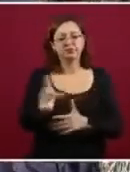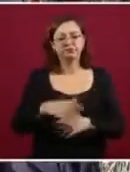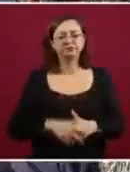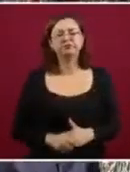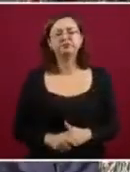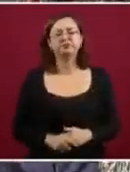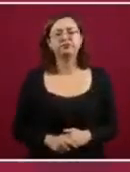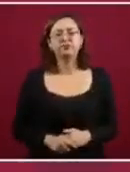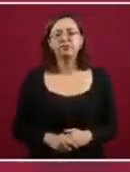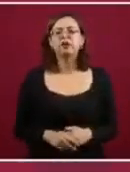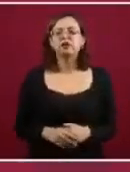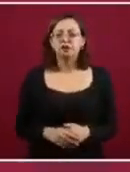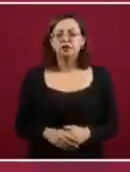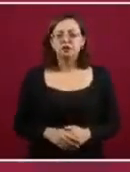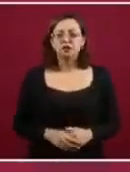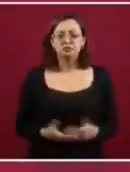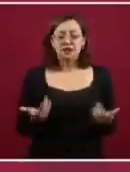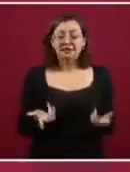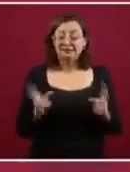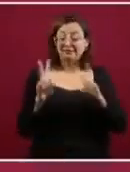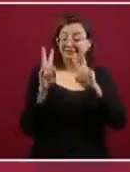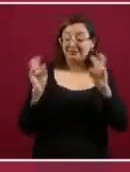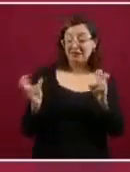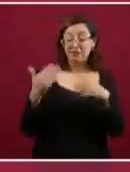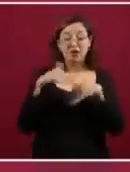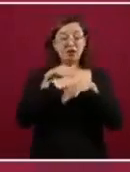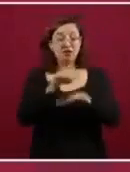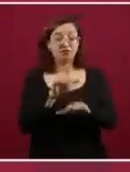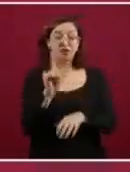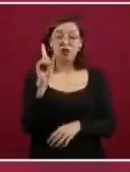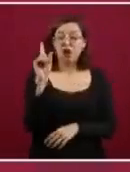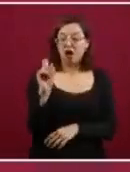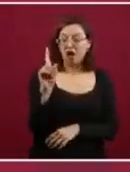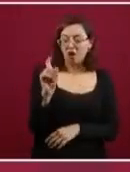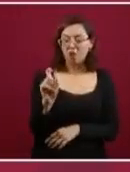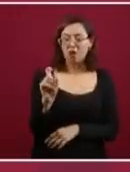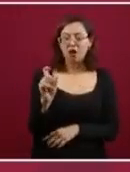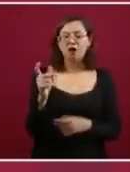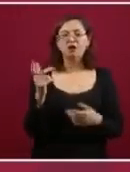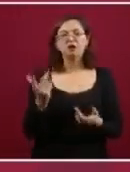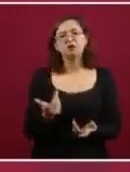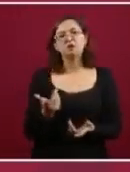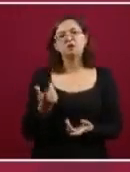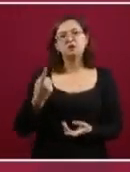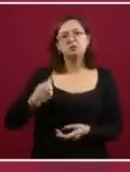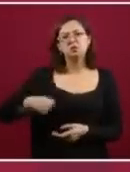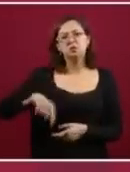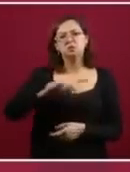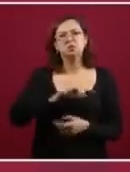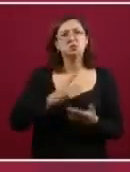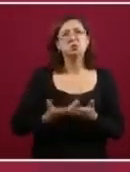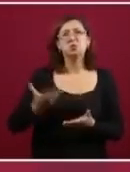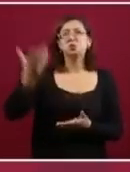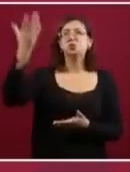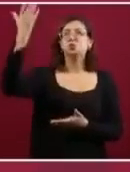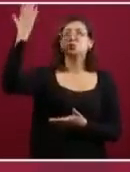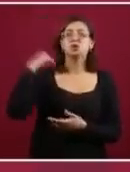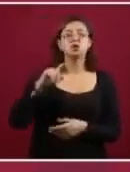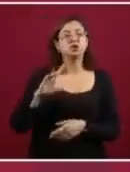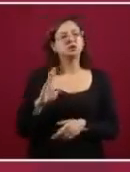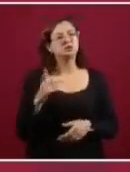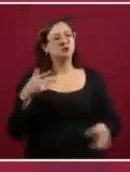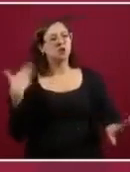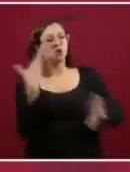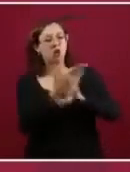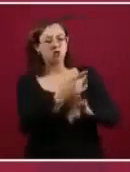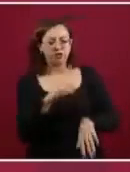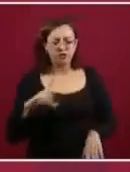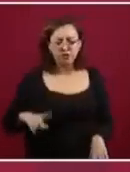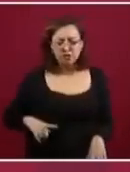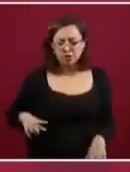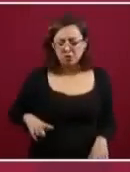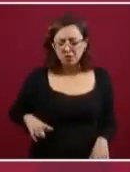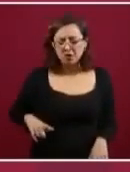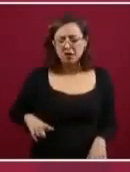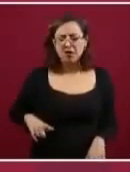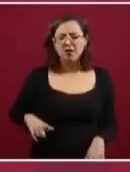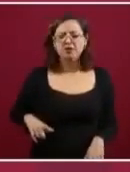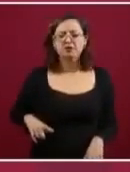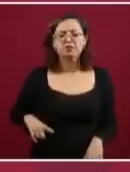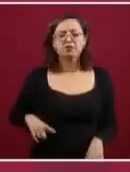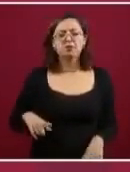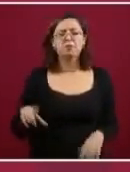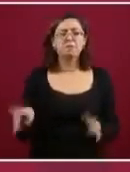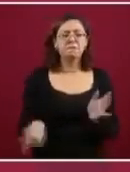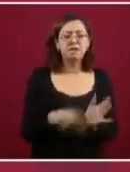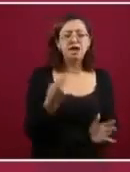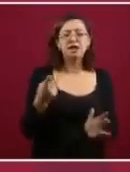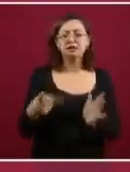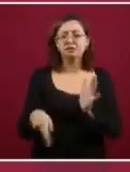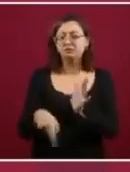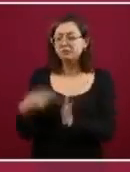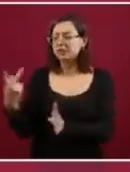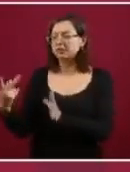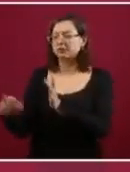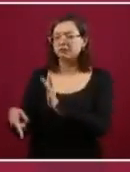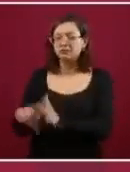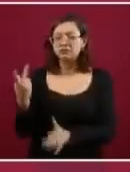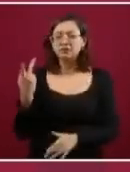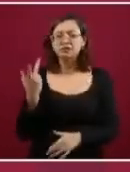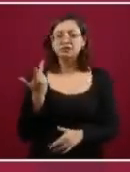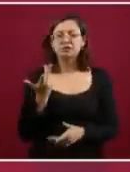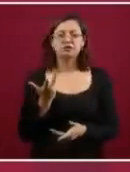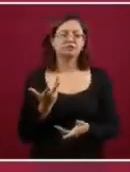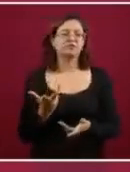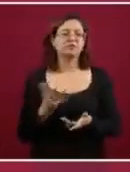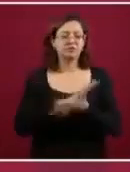Nosotros desde que estábamos en la oposición detuvimos los procesos de privatización del